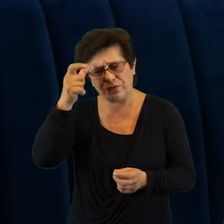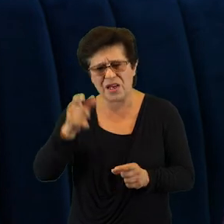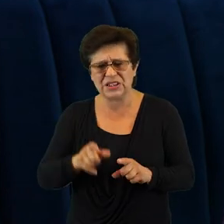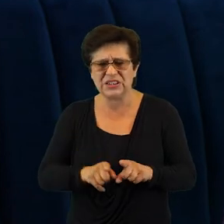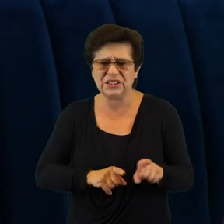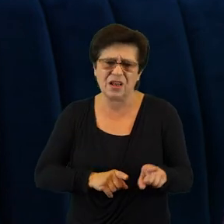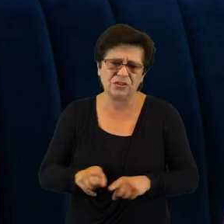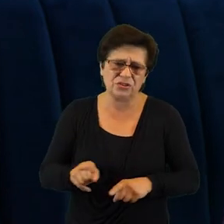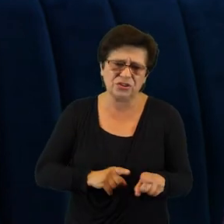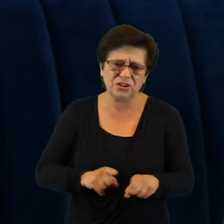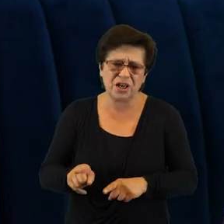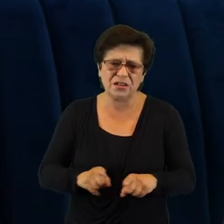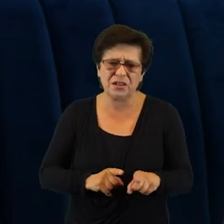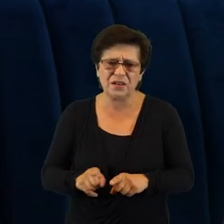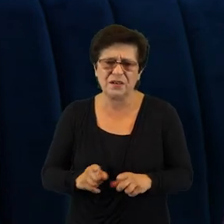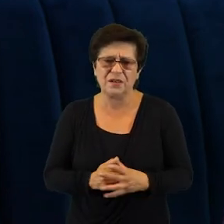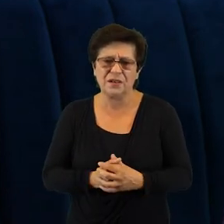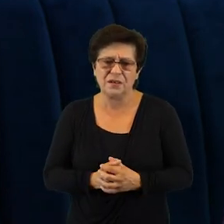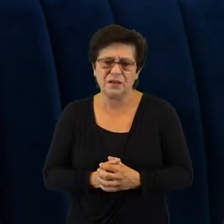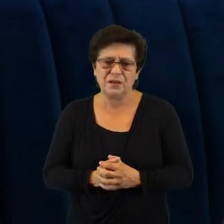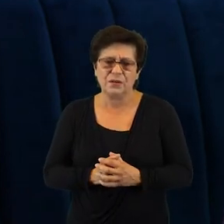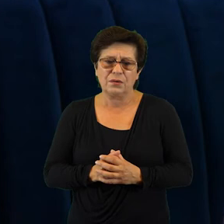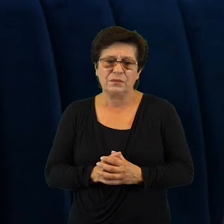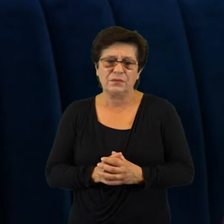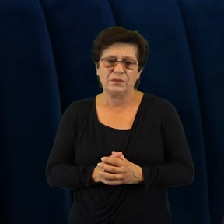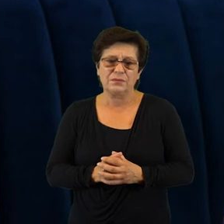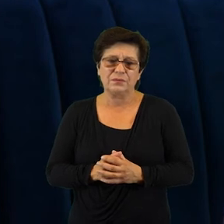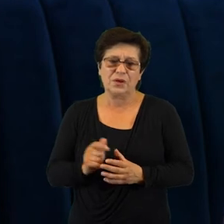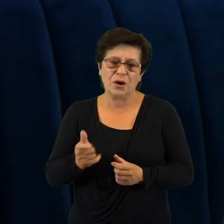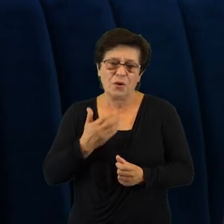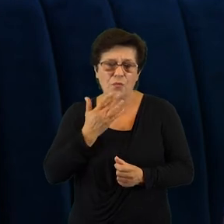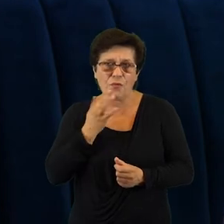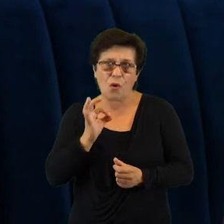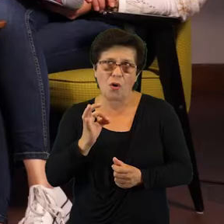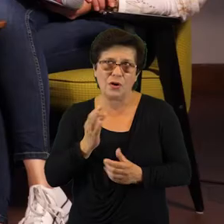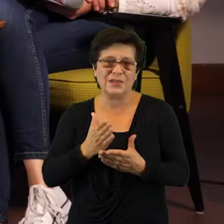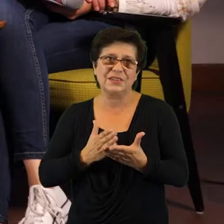o ile mógł mówić o zasługach dla kultury, dla nauki polskiej.